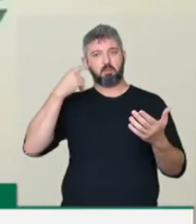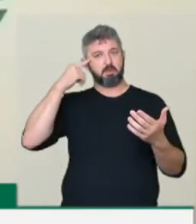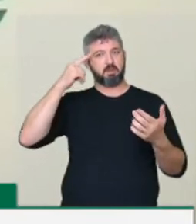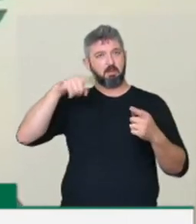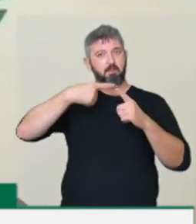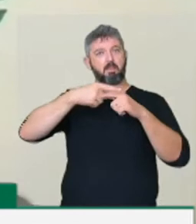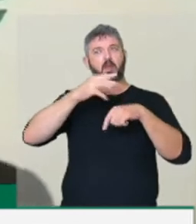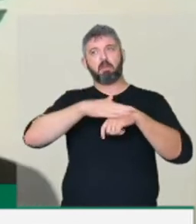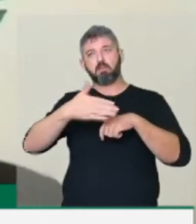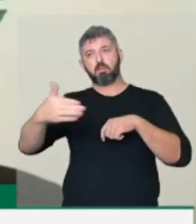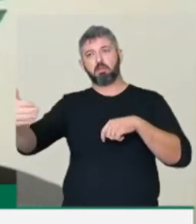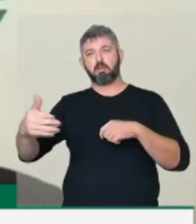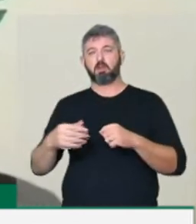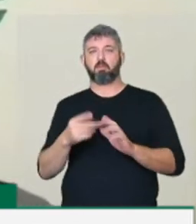QUE A SESSÃO VAI CONCLUIR